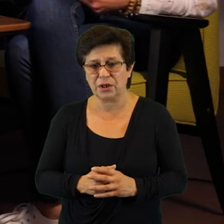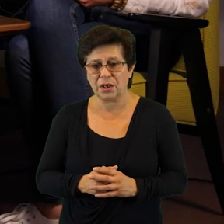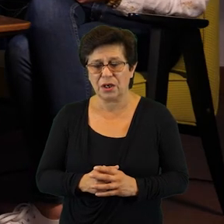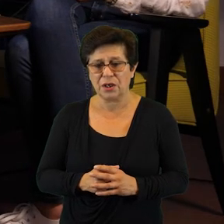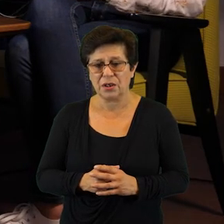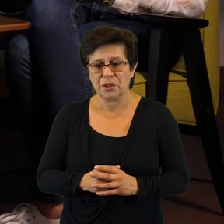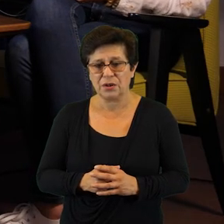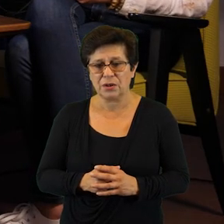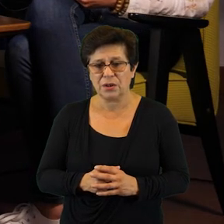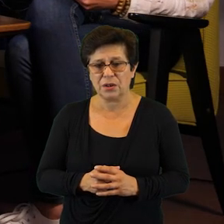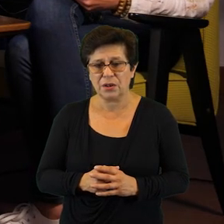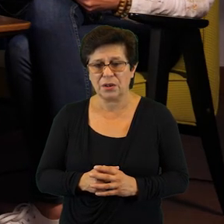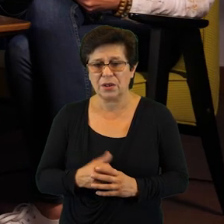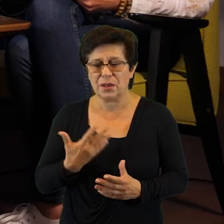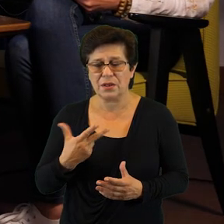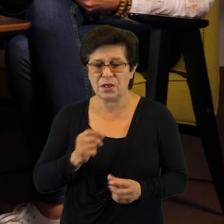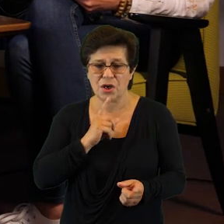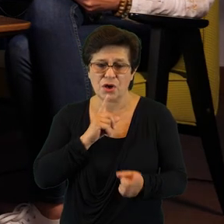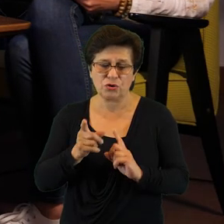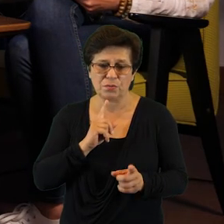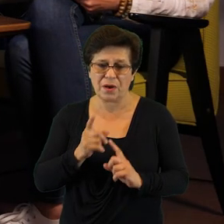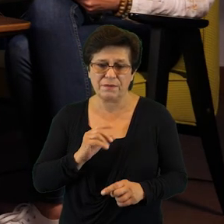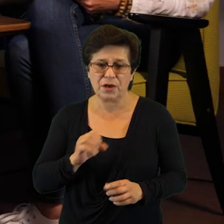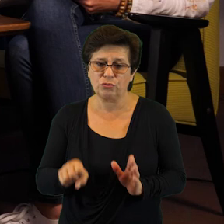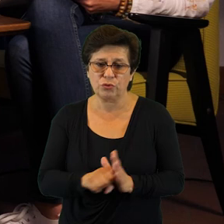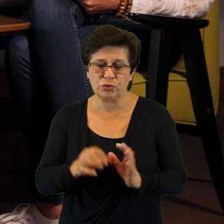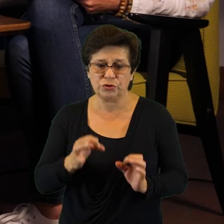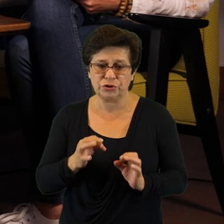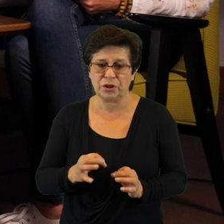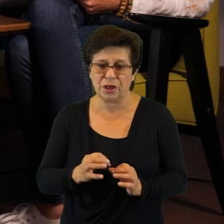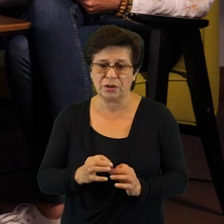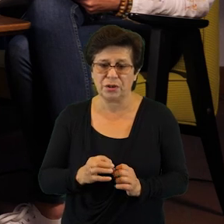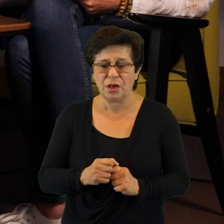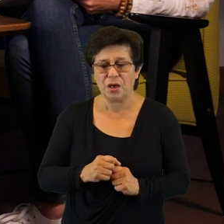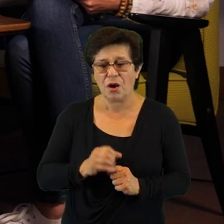nie udziela wywiadów i nie mówi o Słonimskim, chociaż zajmowała się jego twórczością.